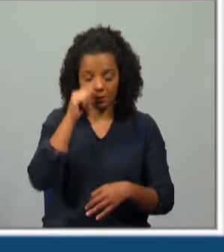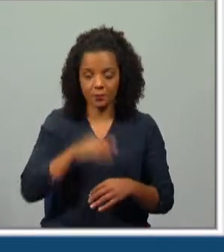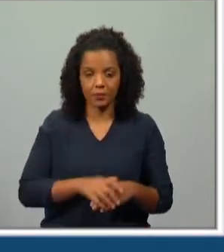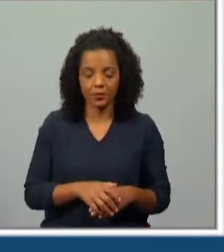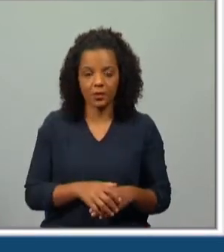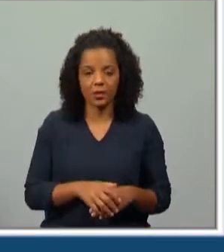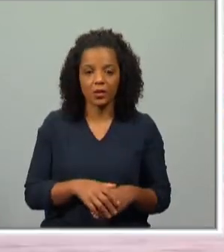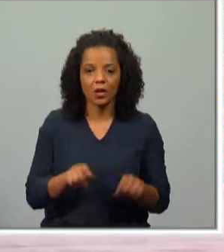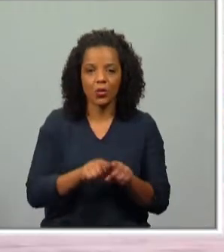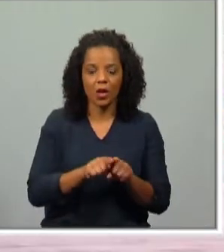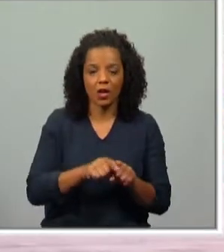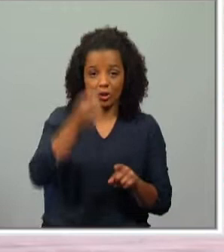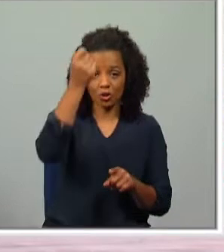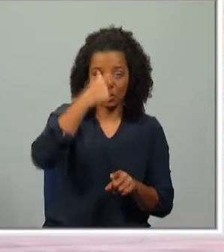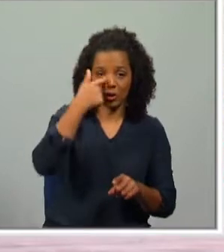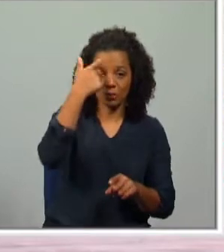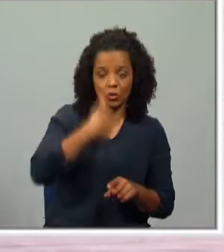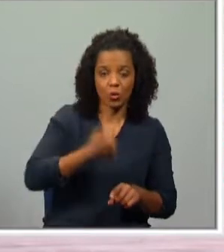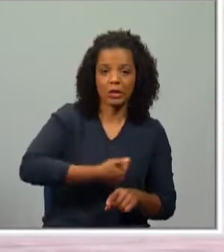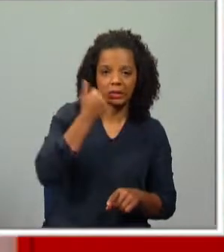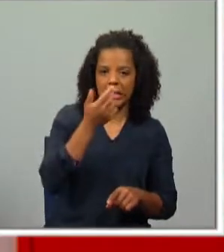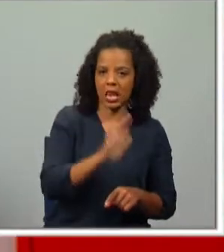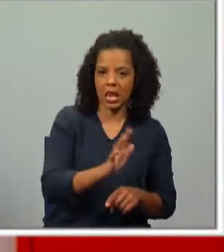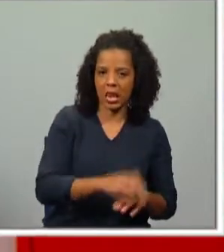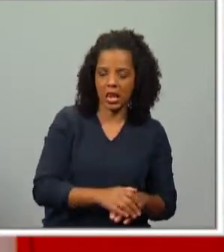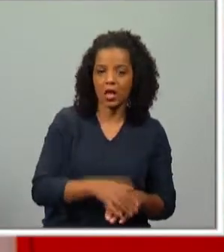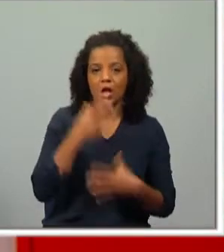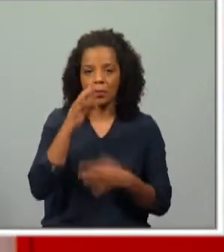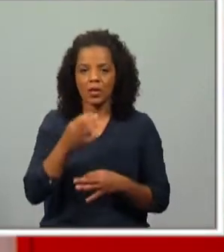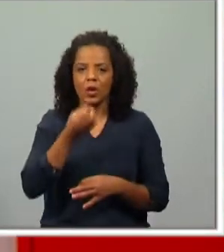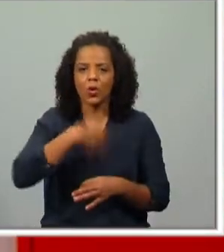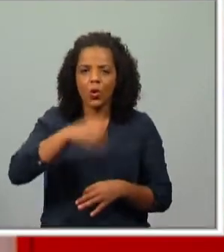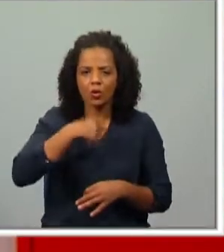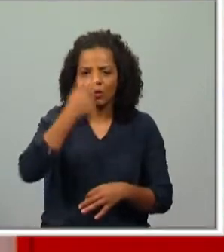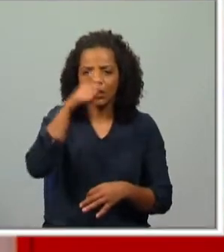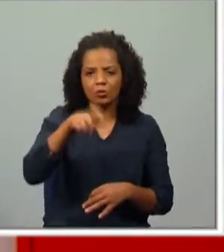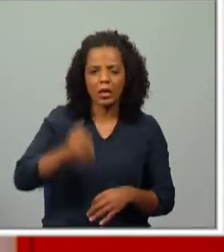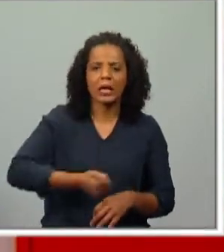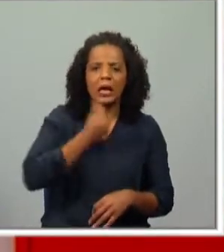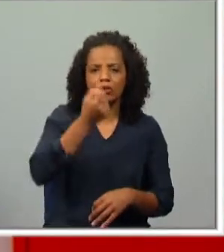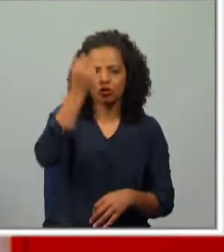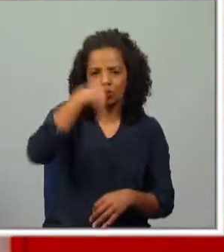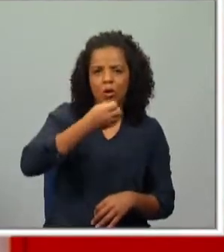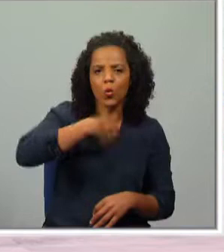história do vencedor que interessa essa é a história que fica Normalmente quando 對此感興趣的獲勝者故事是通常在什麼時候停留的故事 estamos sempre a história de quem ganha e eu 我們總是誰贏的故事和我